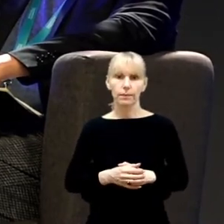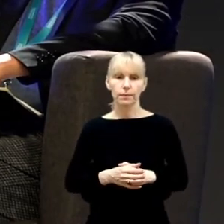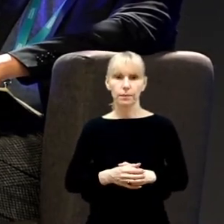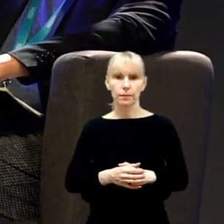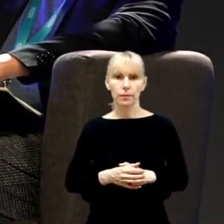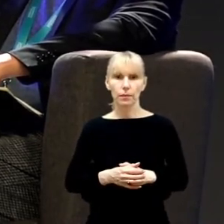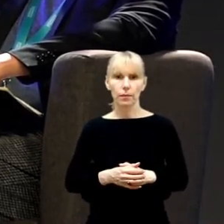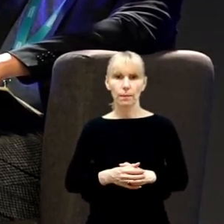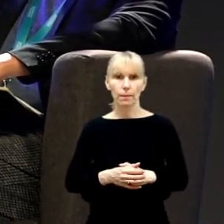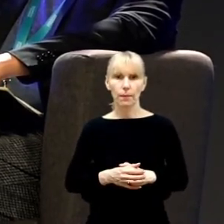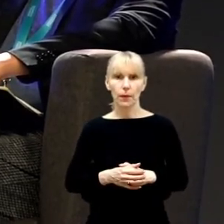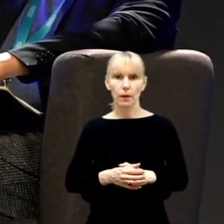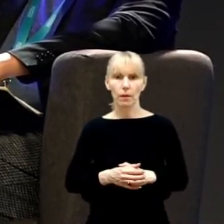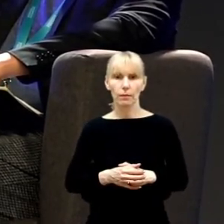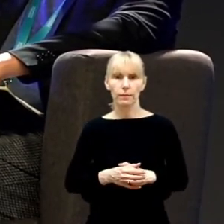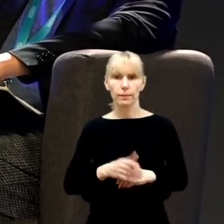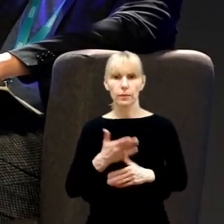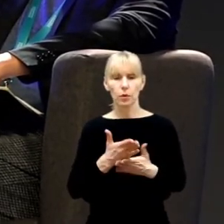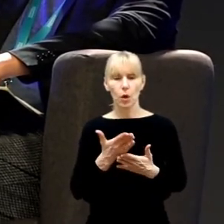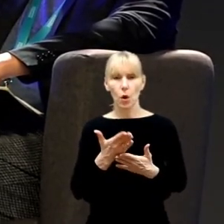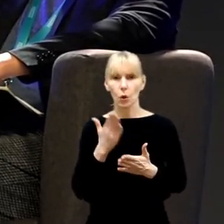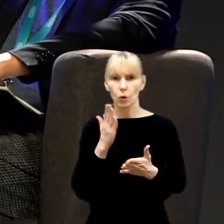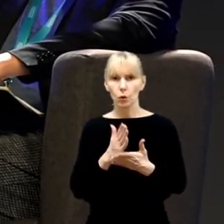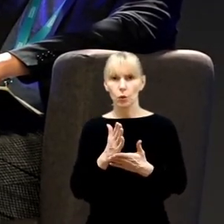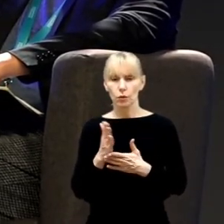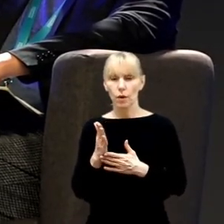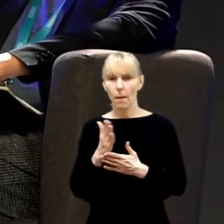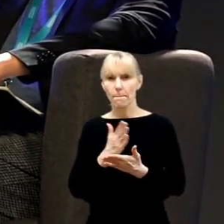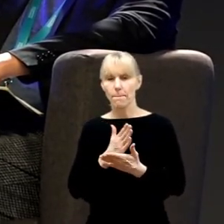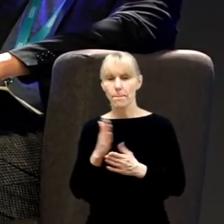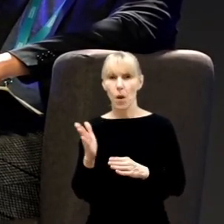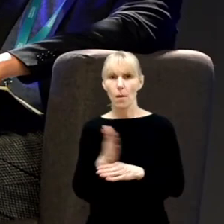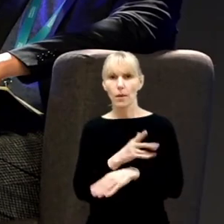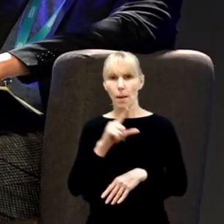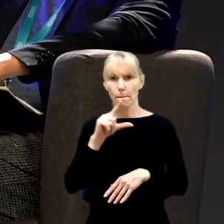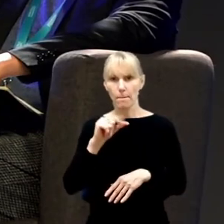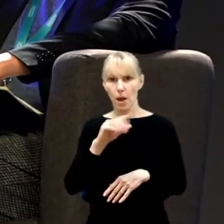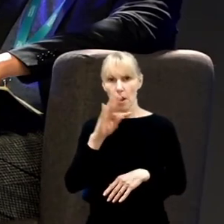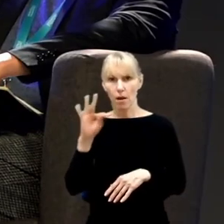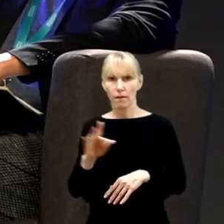że PFR zdecydował się na zamrożenie czynszu do 25 roku,